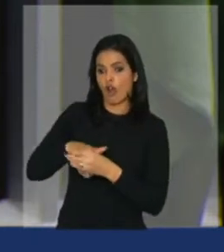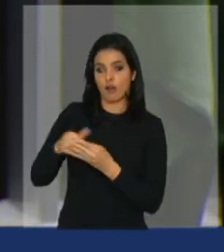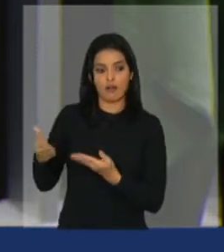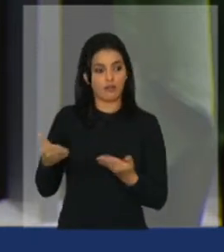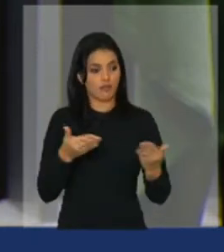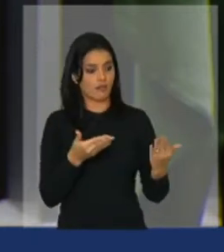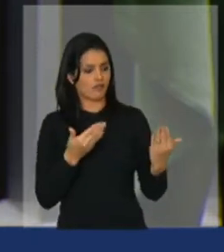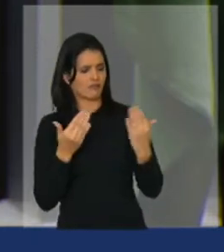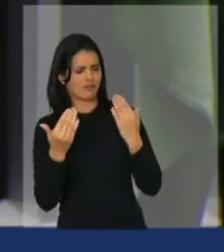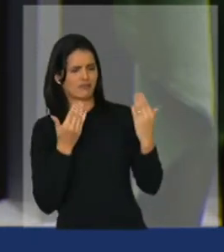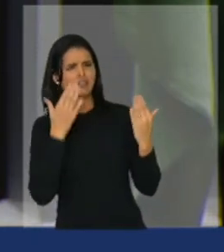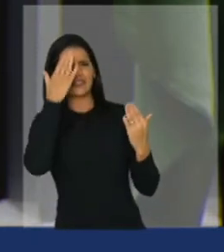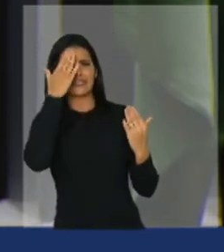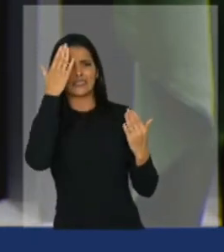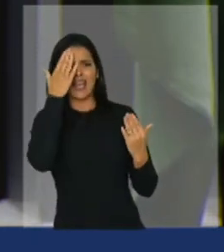VOTARAM NELES, ISSO É COISA DE CORONELISMO ANTIGO NESTE